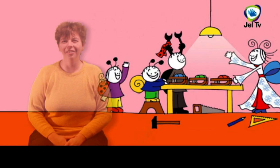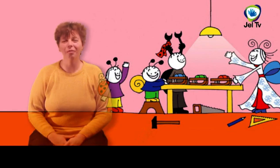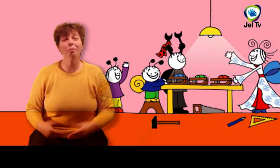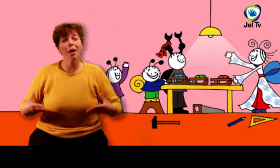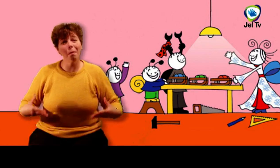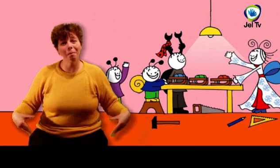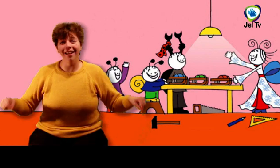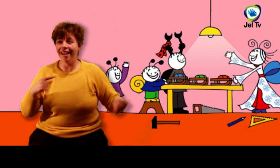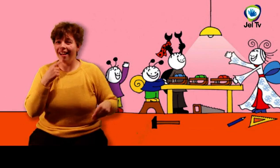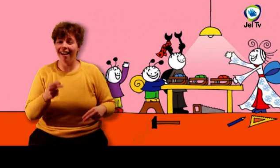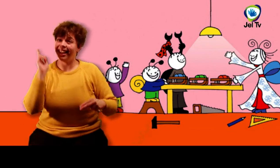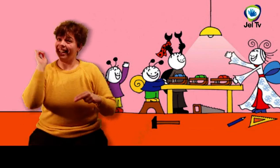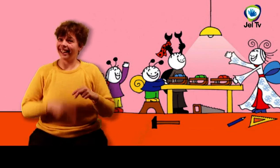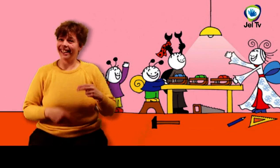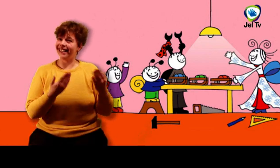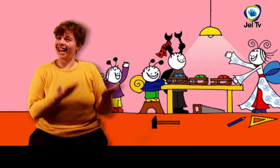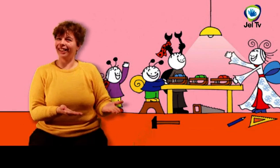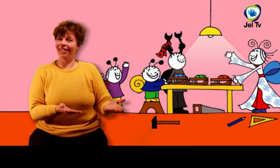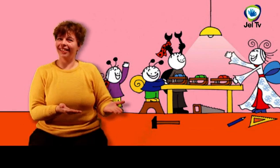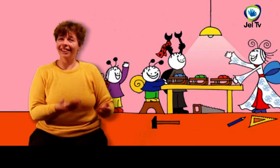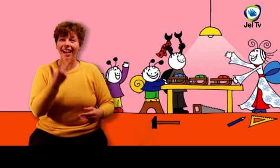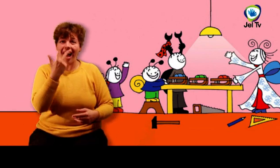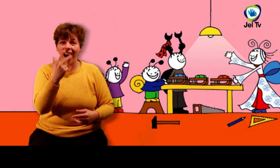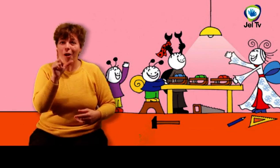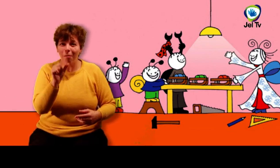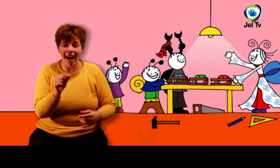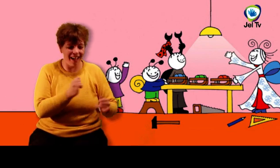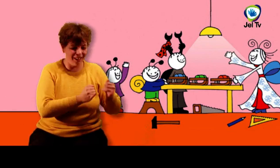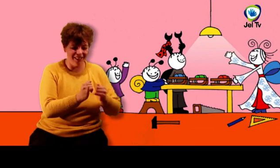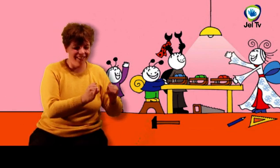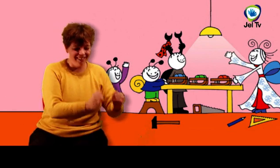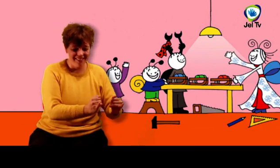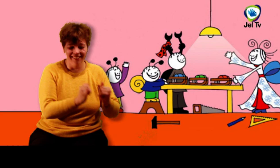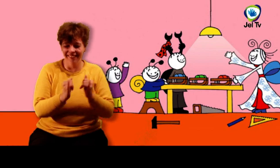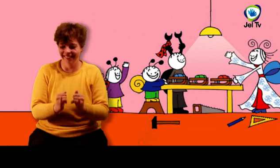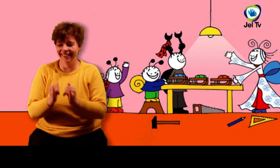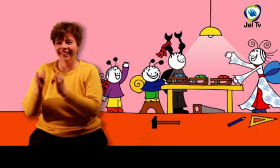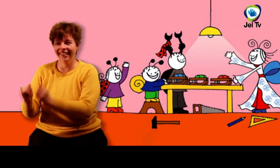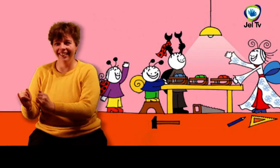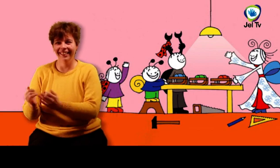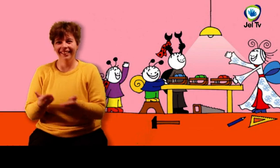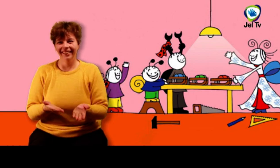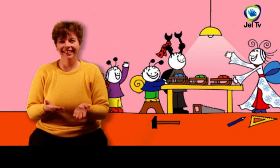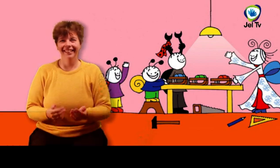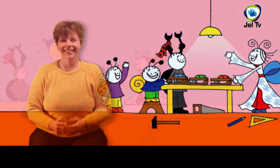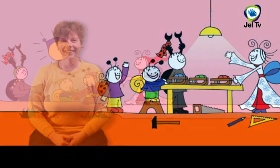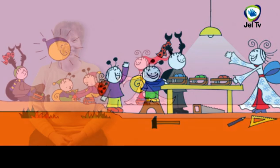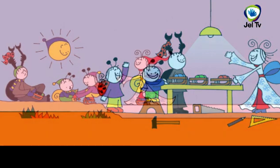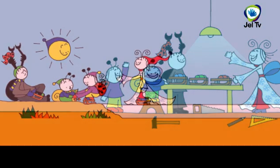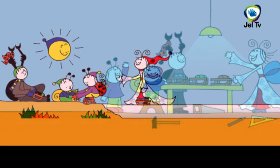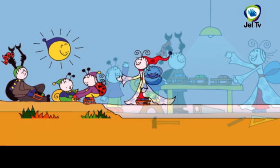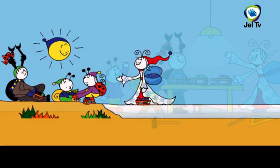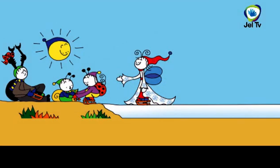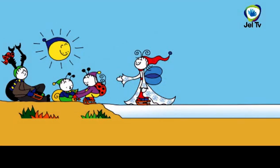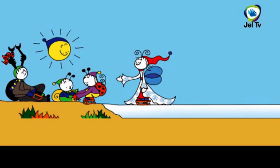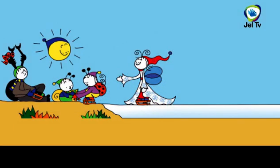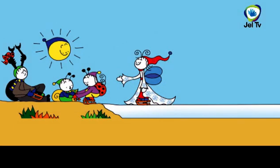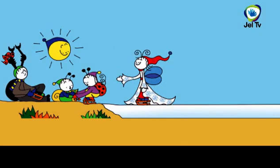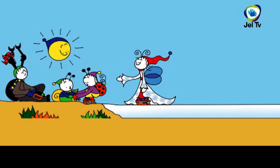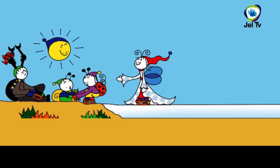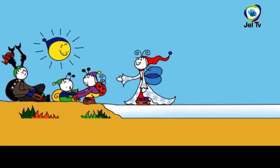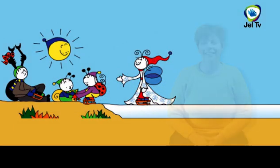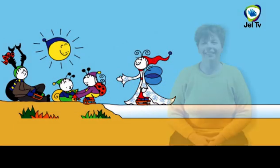Készen van!- jelentette ki elégetten Milla. Az asztalon három pár vadonatúj korcsolyacipőcske sorakozott.